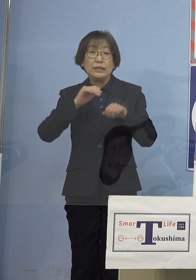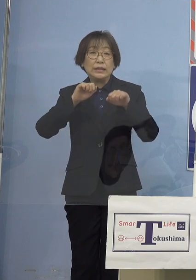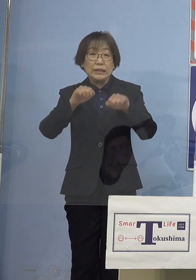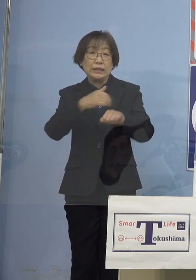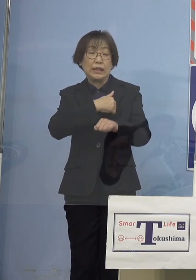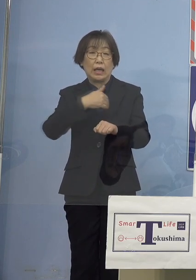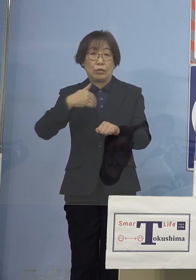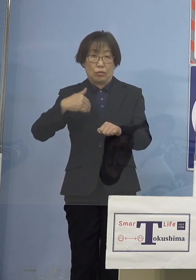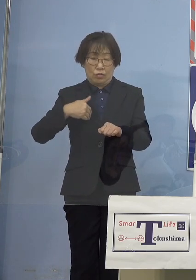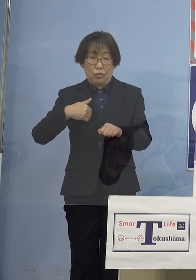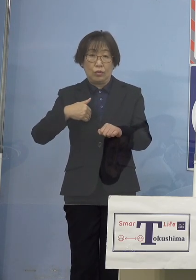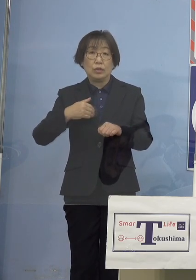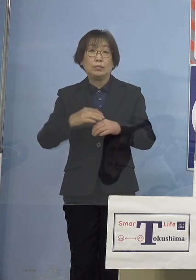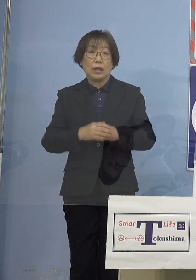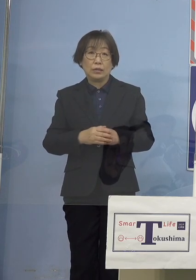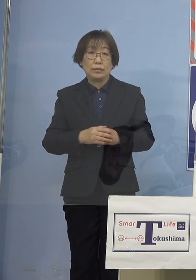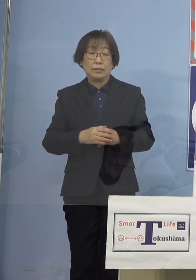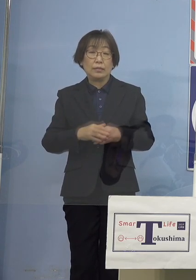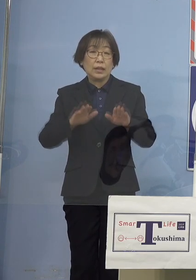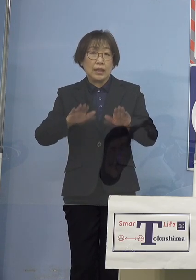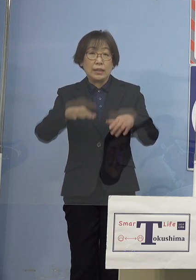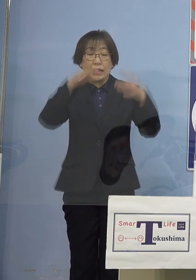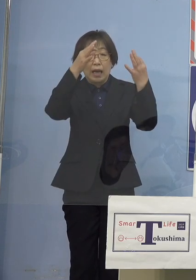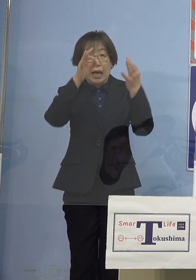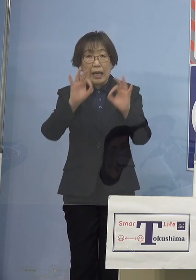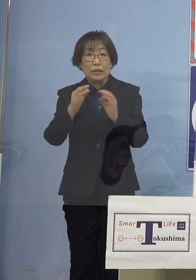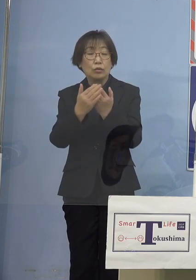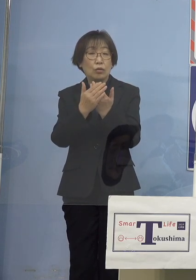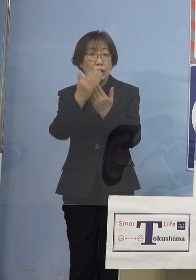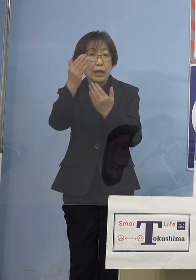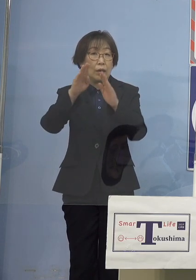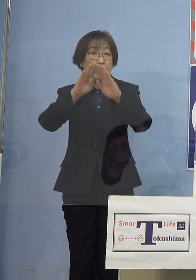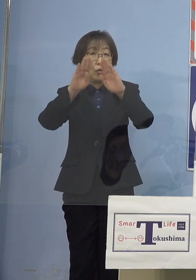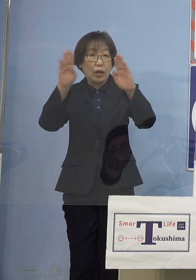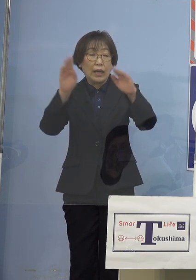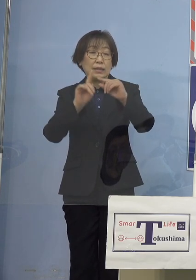現在、秋の大会も 開催されているところでありますので